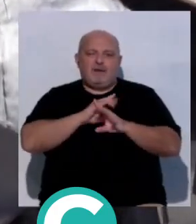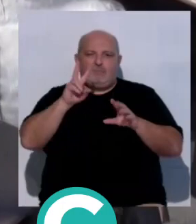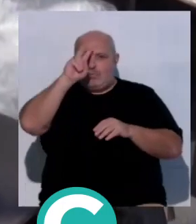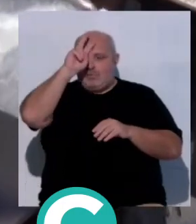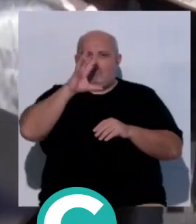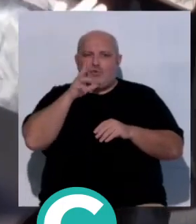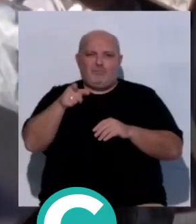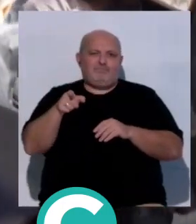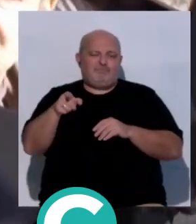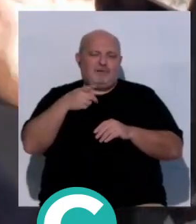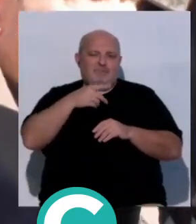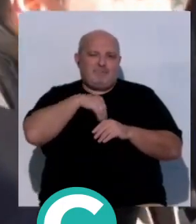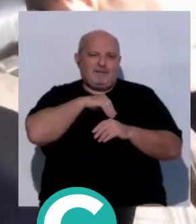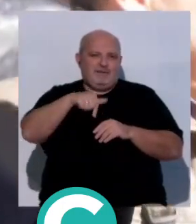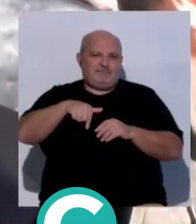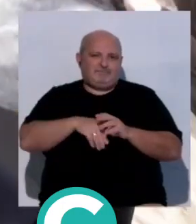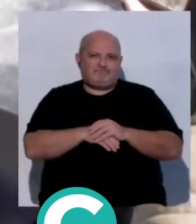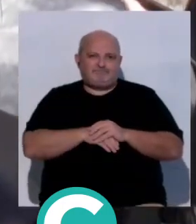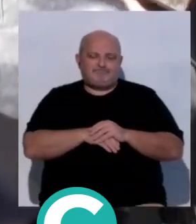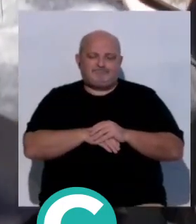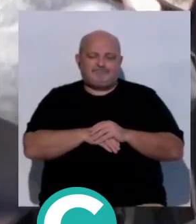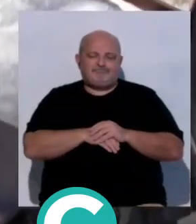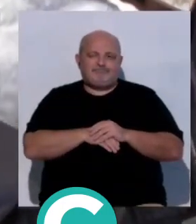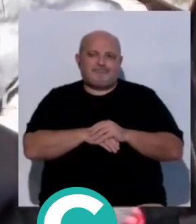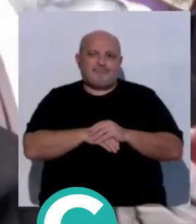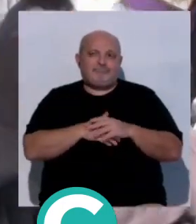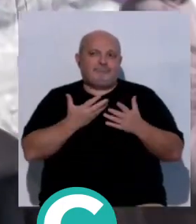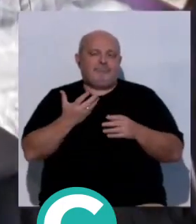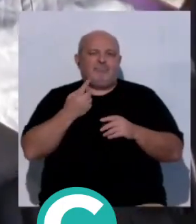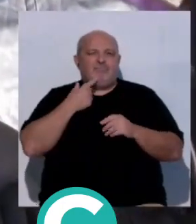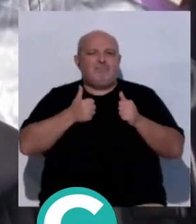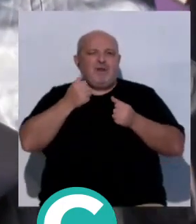está sucediendo en este país y por supuesto No vamos a hacer ningún comunicado escrito